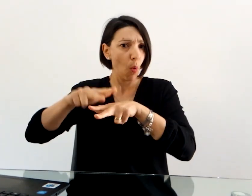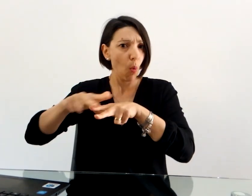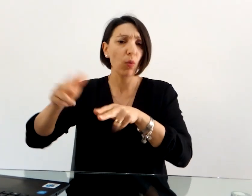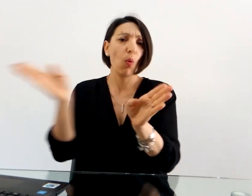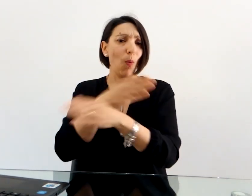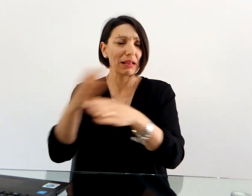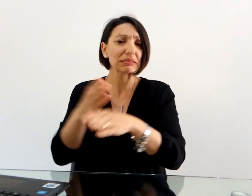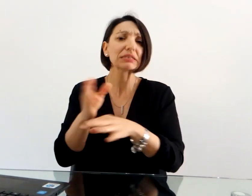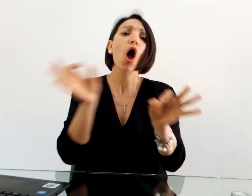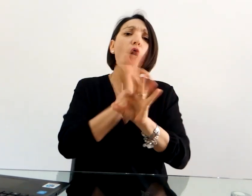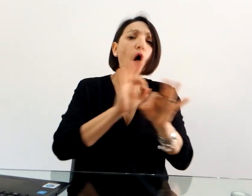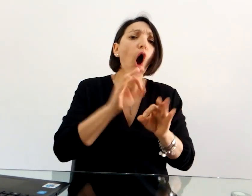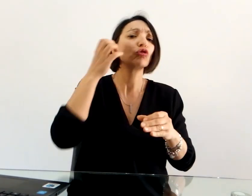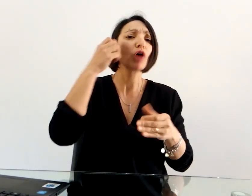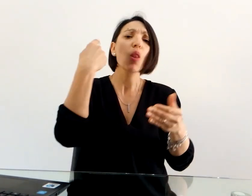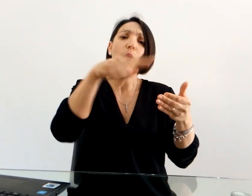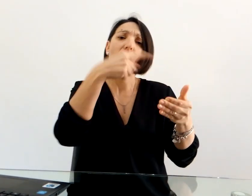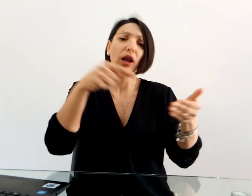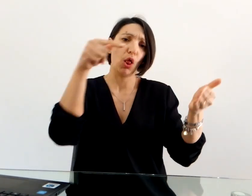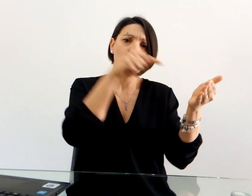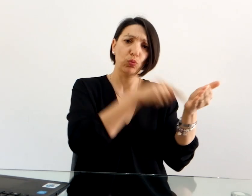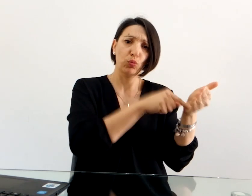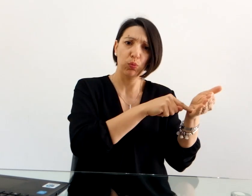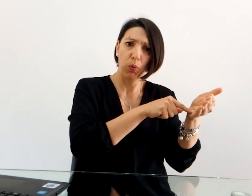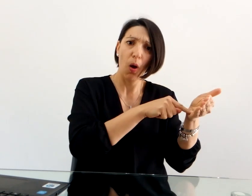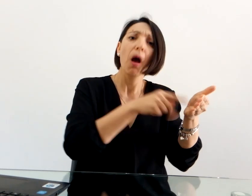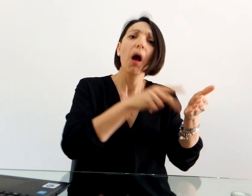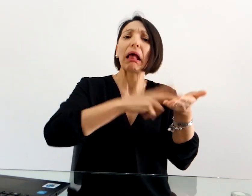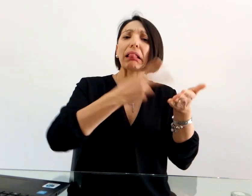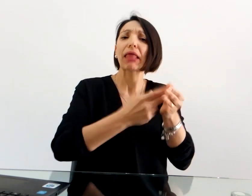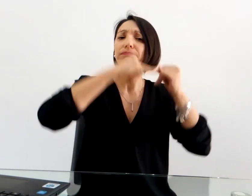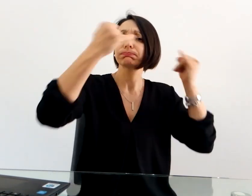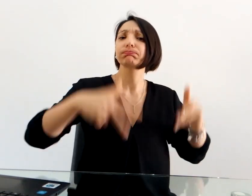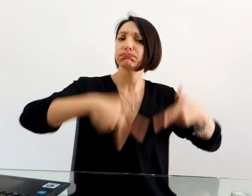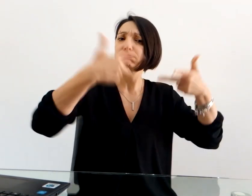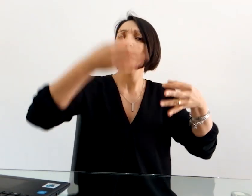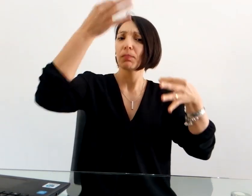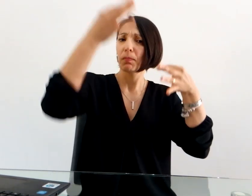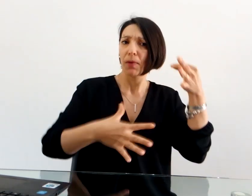oppure avviare la videochiamata con l'interprete dal tuo cellulare